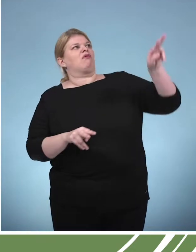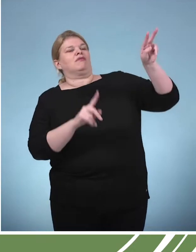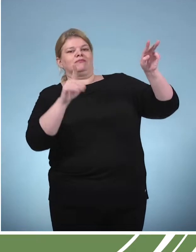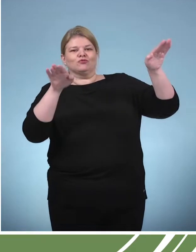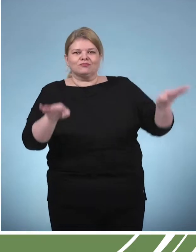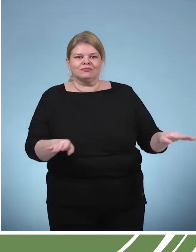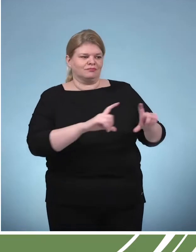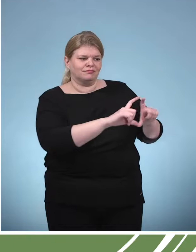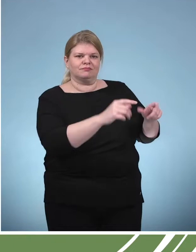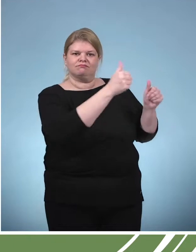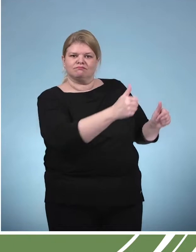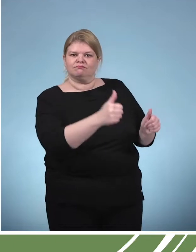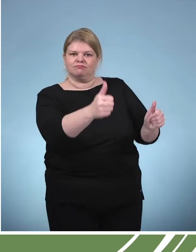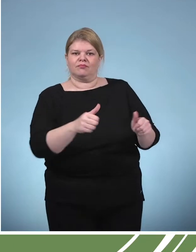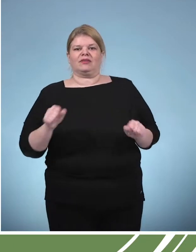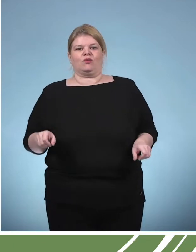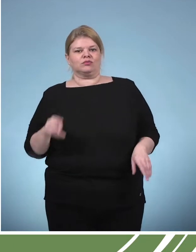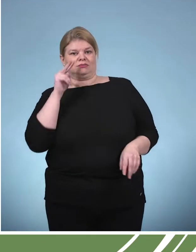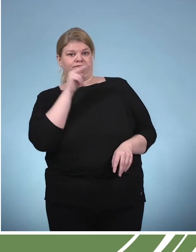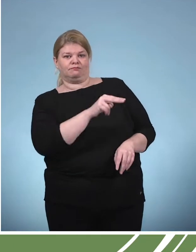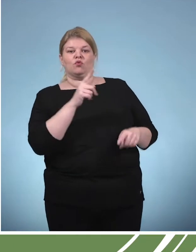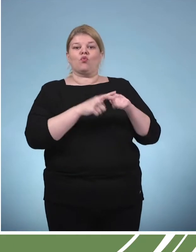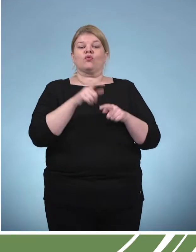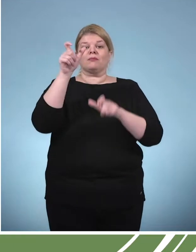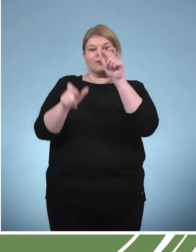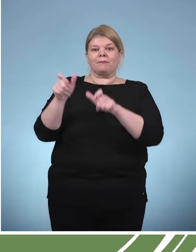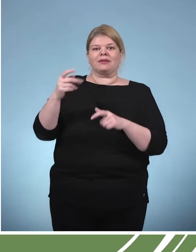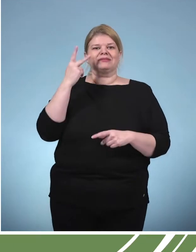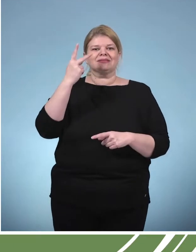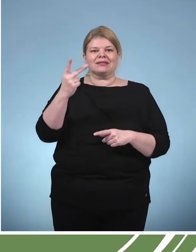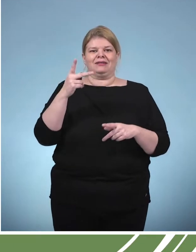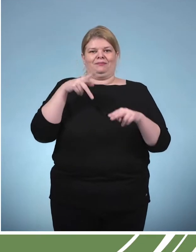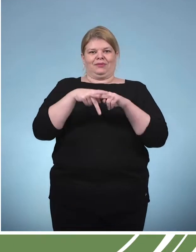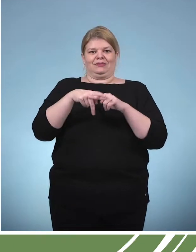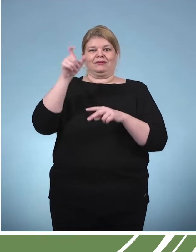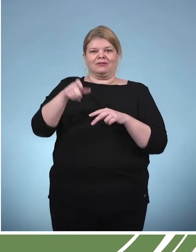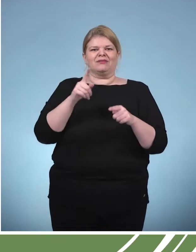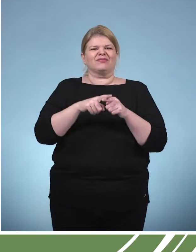Für Teilnehmende mit Sehbeeinträchtigung kannst du die Aussagen in einem zugänglichen Dokument vorbereiten.